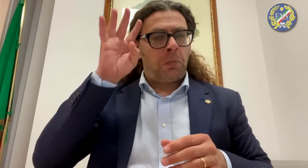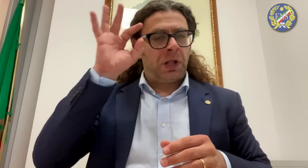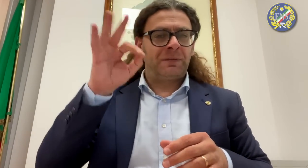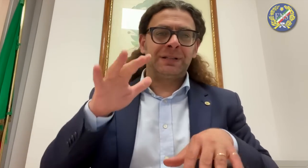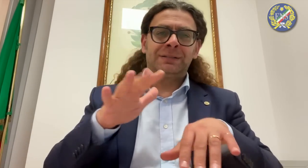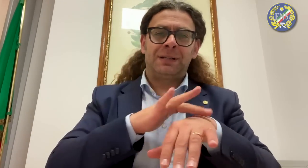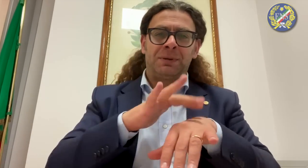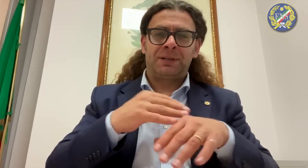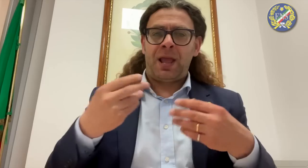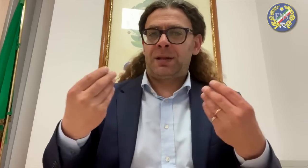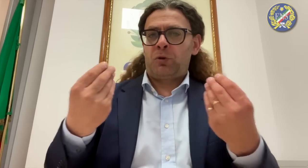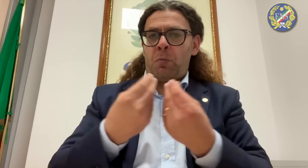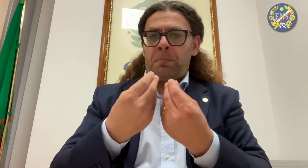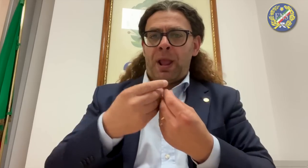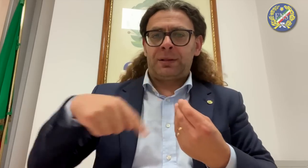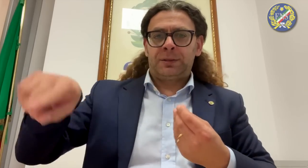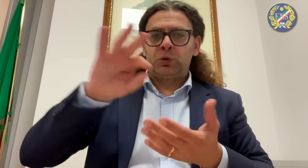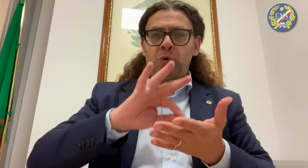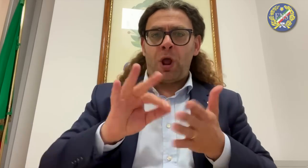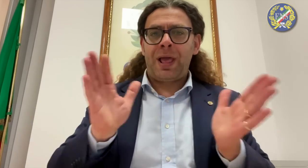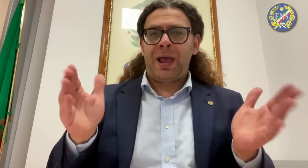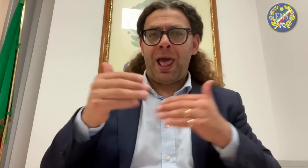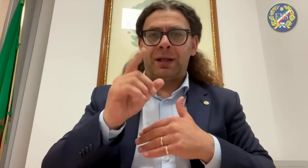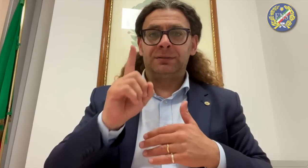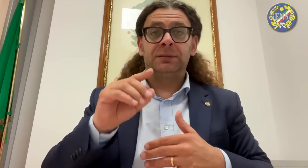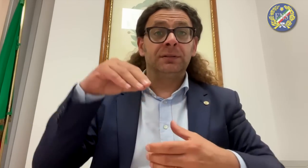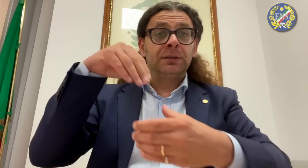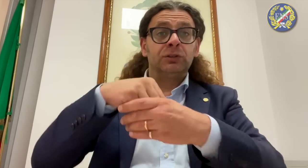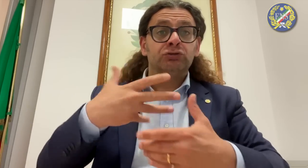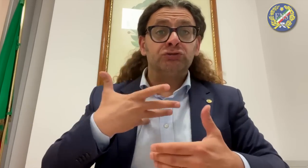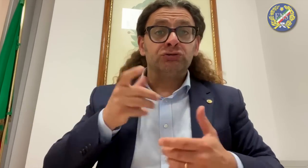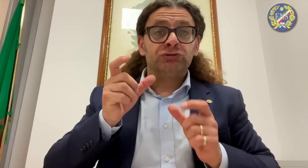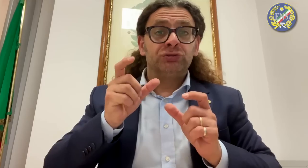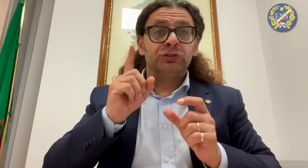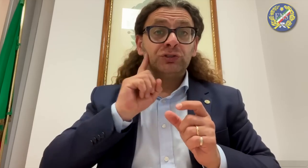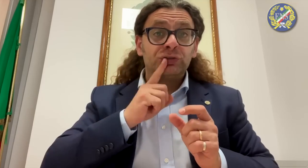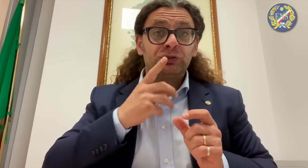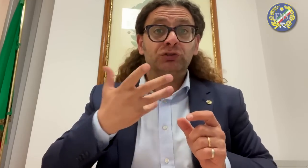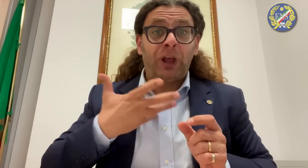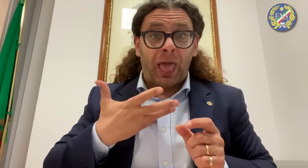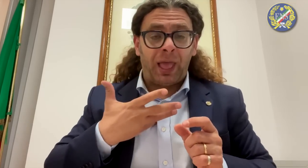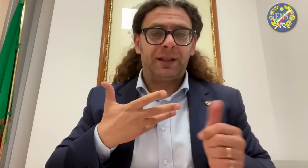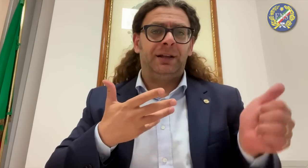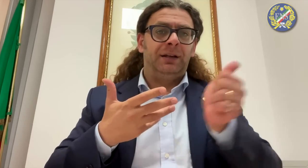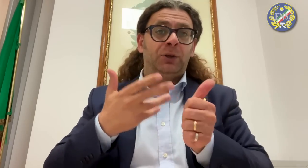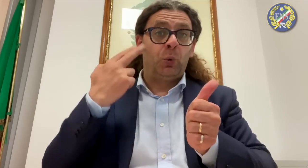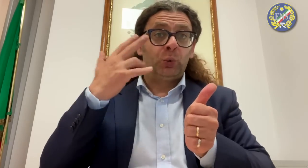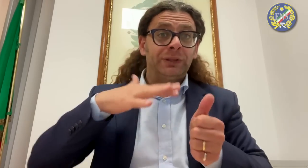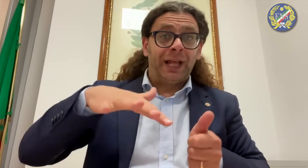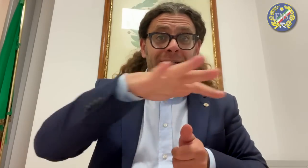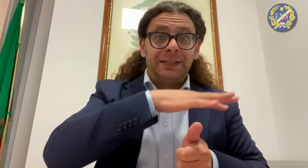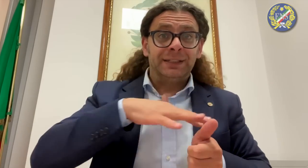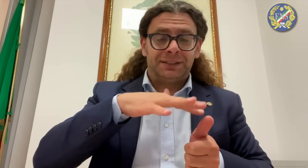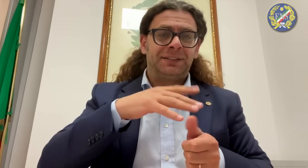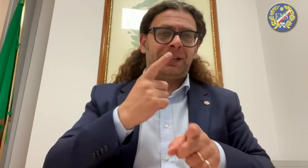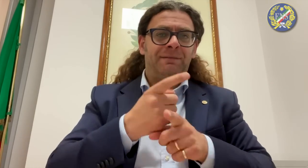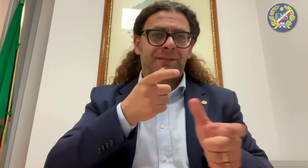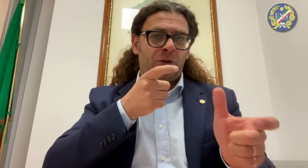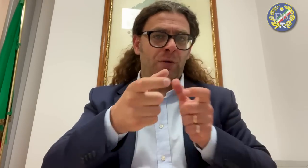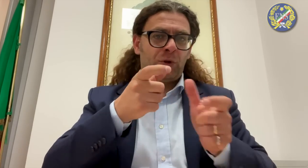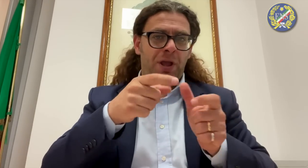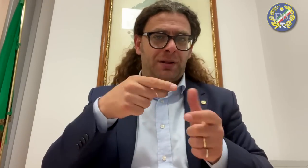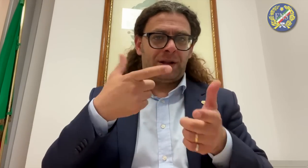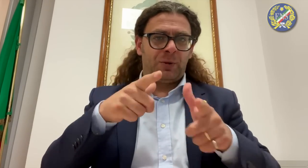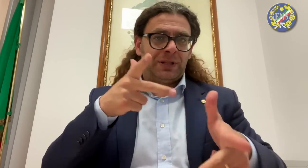L'obiettivo è quello di sensibilizzare i compagni nelle classi in cui sono presenti sordi, ambienti in cui è importante garantire la comunicazione attraverso l'utilizzo